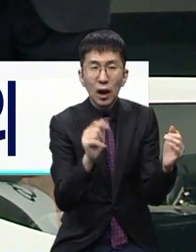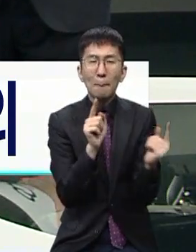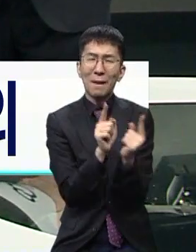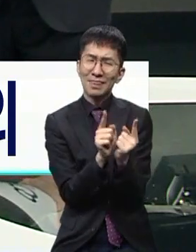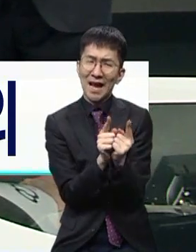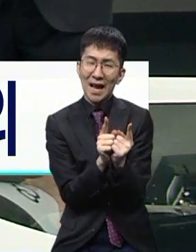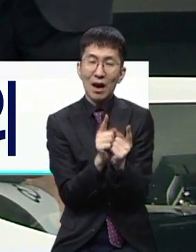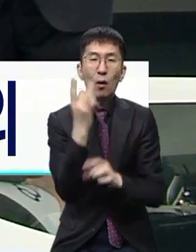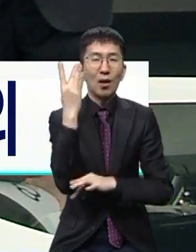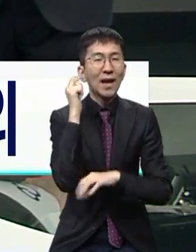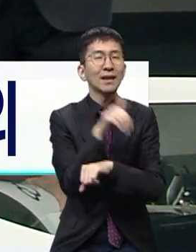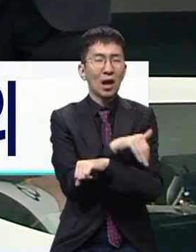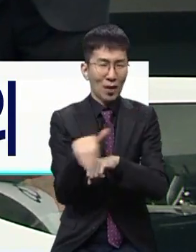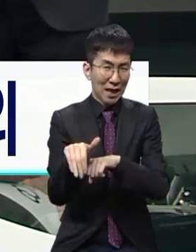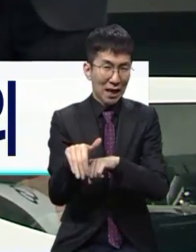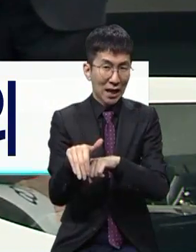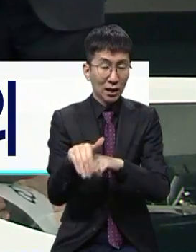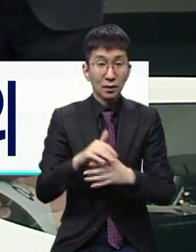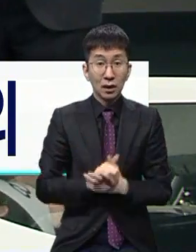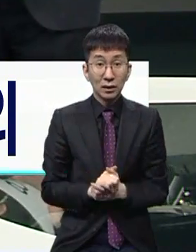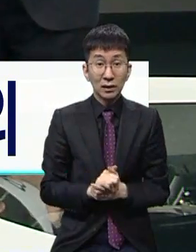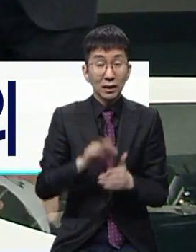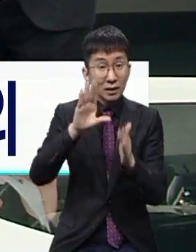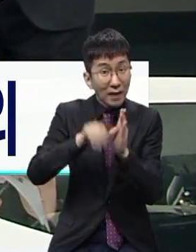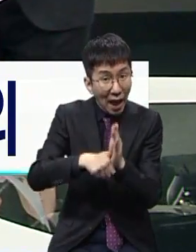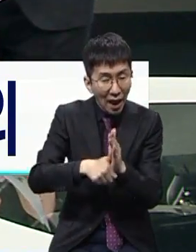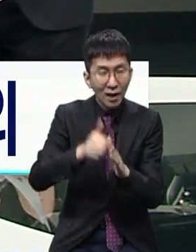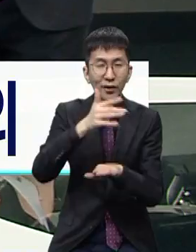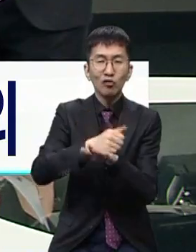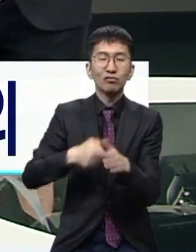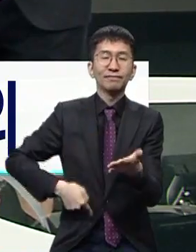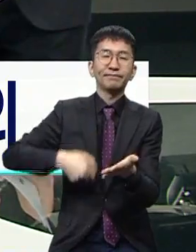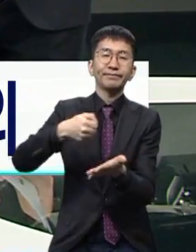취재 결과 확인됐습니다. 그 자리에서 최종 논의가 이루어질 걸로 보입니다.